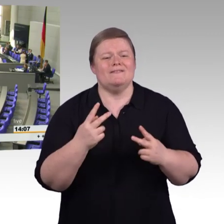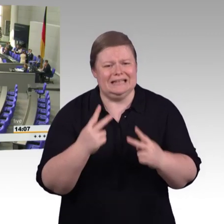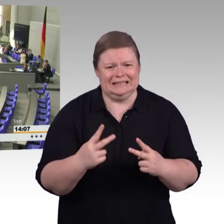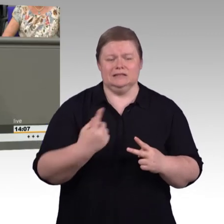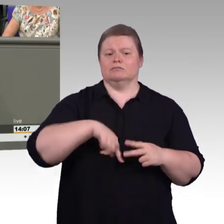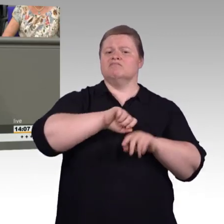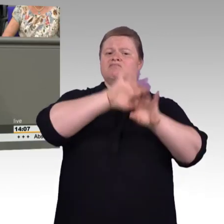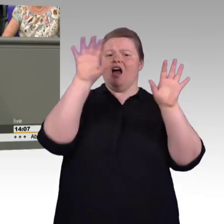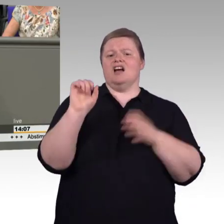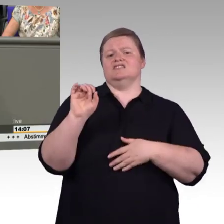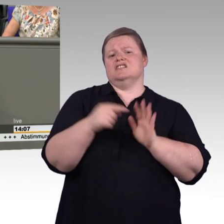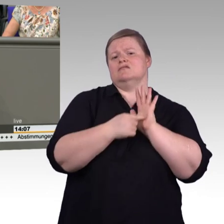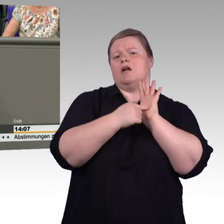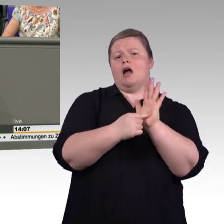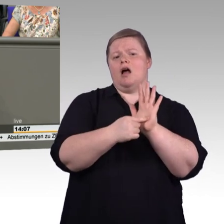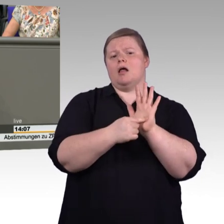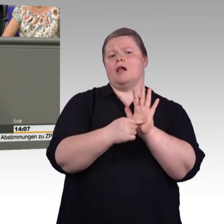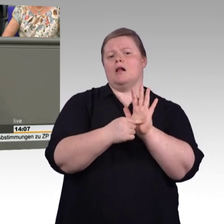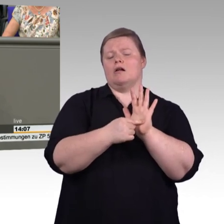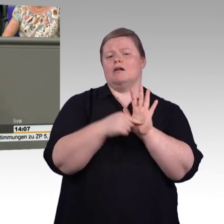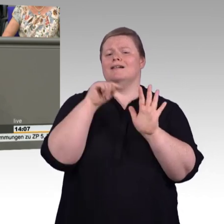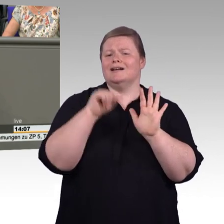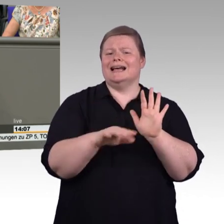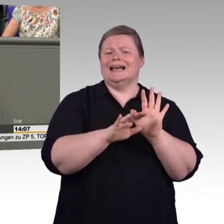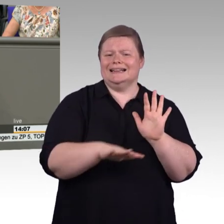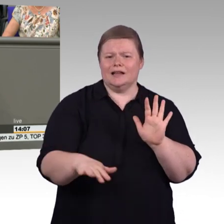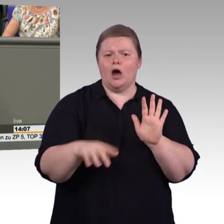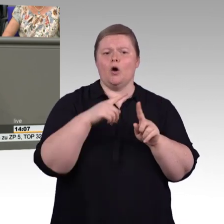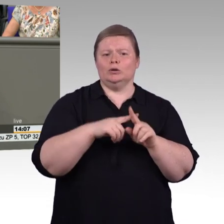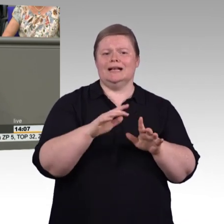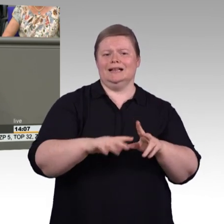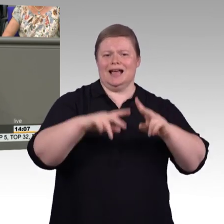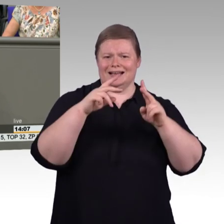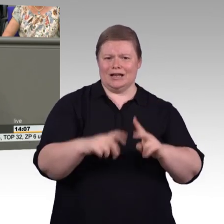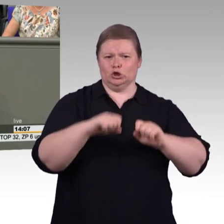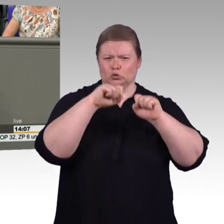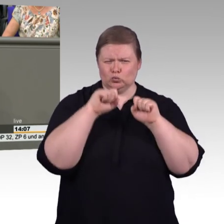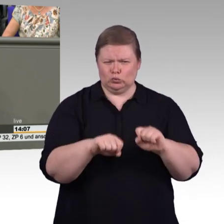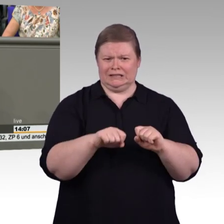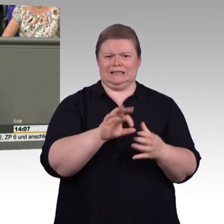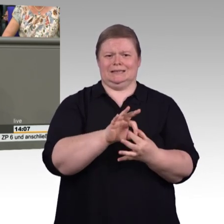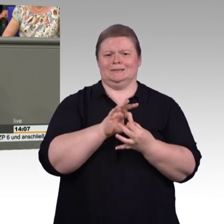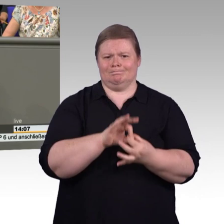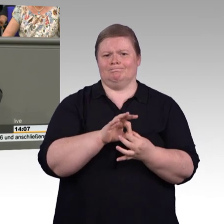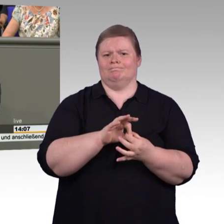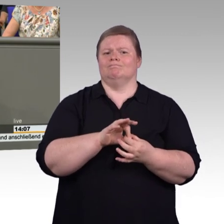Wir haben den Koalitionsvertrag selbstverständlich unterschrieben und Sie haben offenbar, Herr Müller, meiner Rede nicht zugehört, bisher.